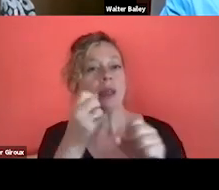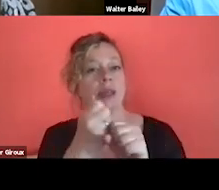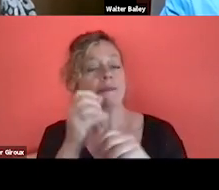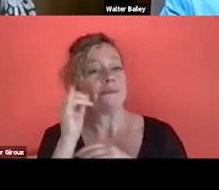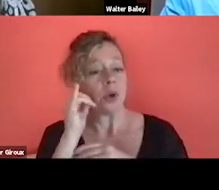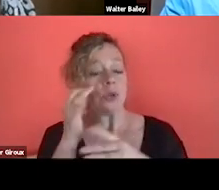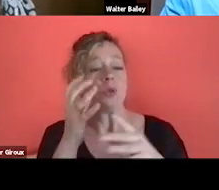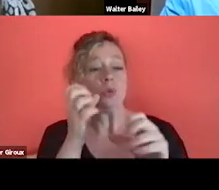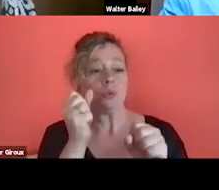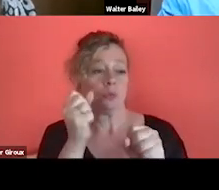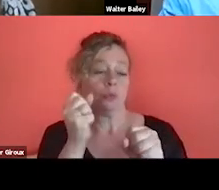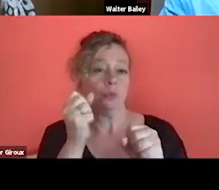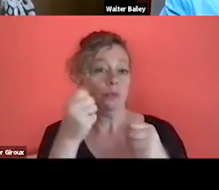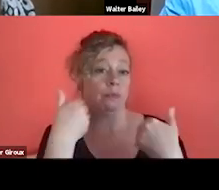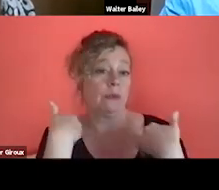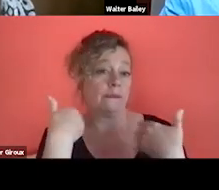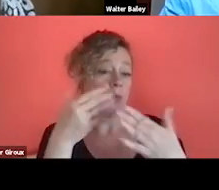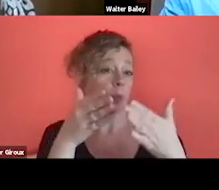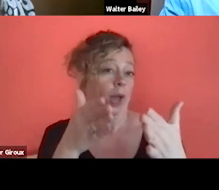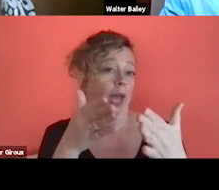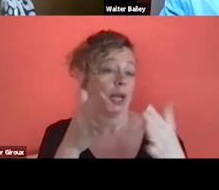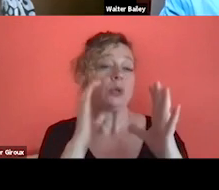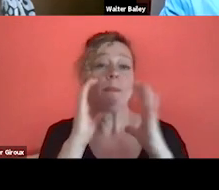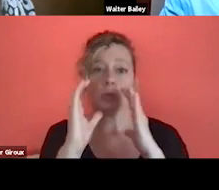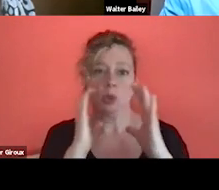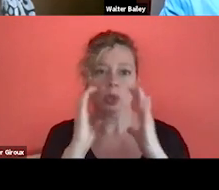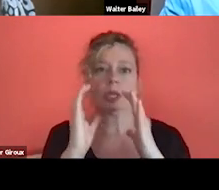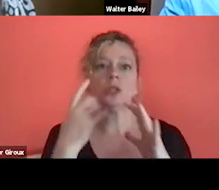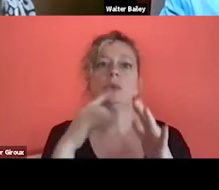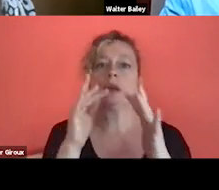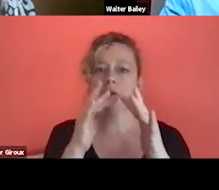para que pudieran tener una forma de comunicación para que pudiéramos contactarlos.